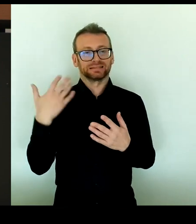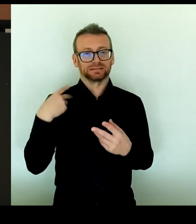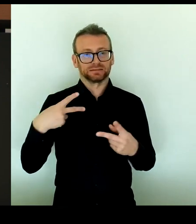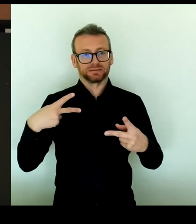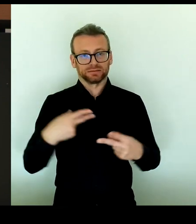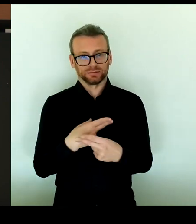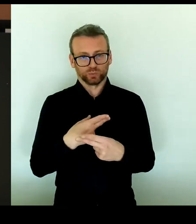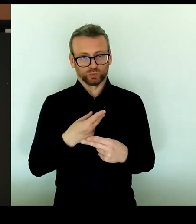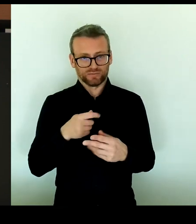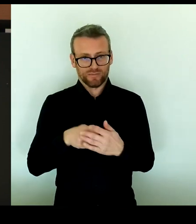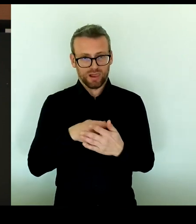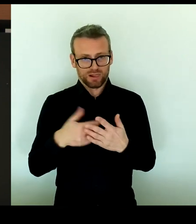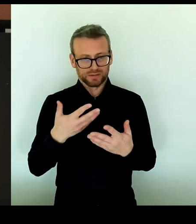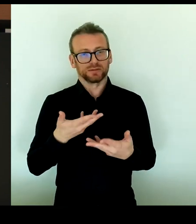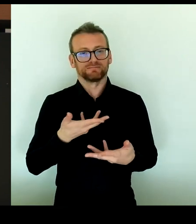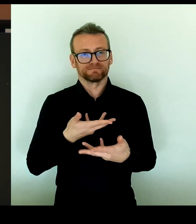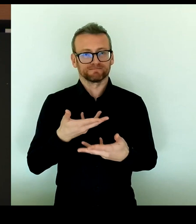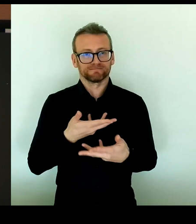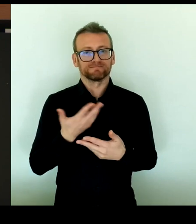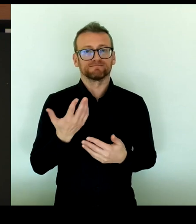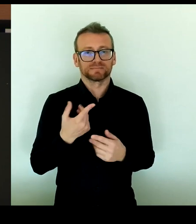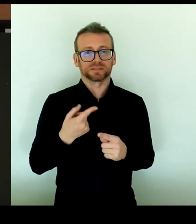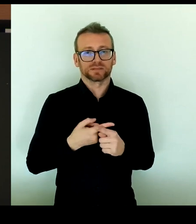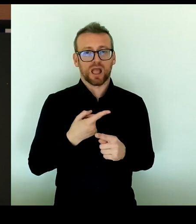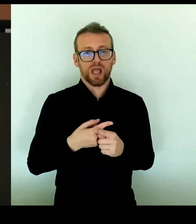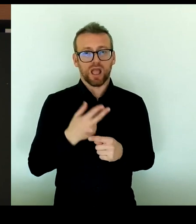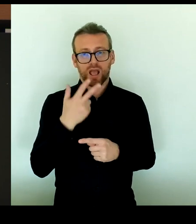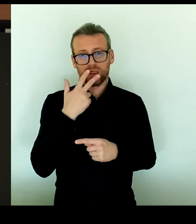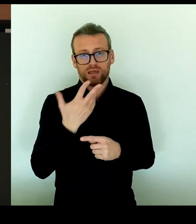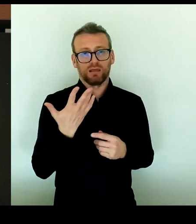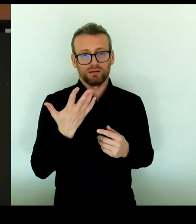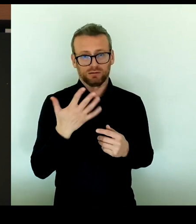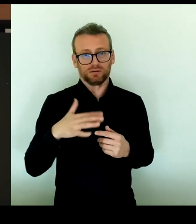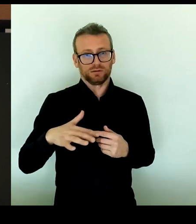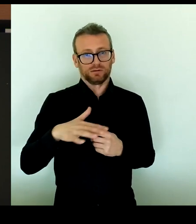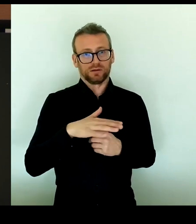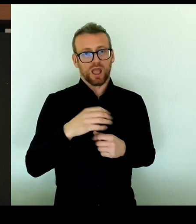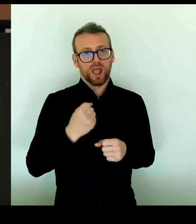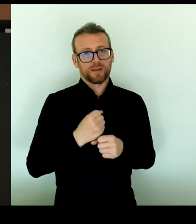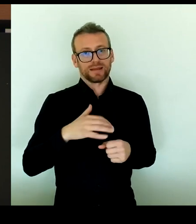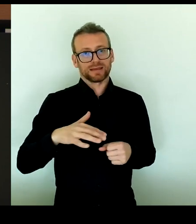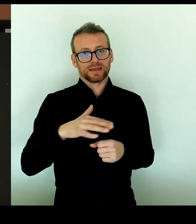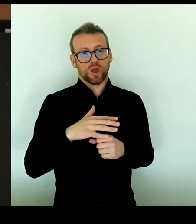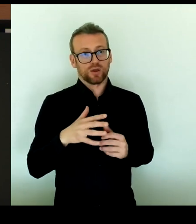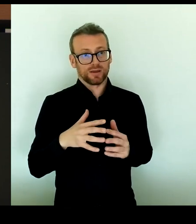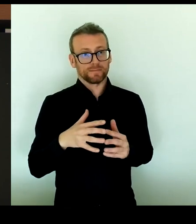Das zeigt die gewachsene Zahl der Räume, die seit Gründung der Kulturraum Berlin GmbH gesichert werden konnten.